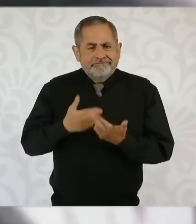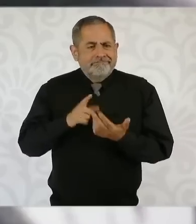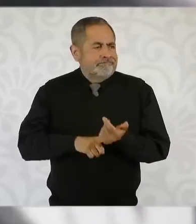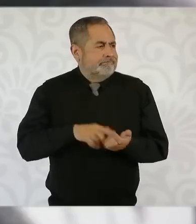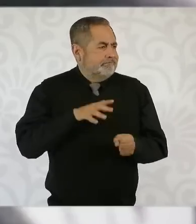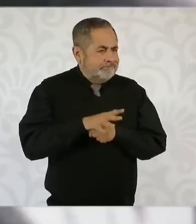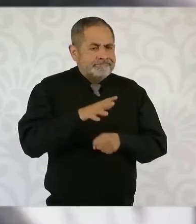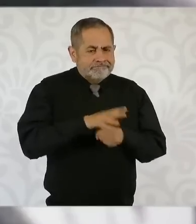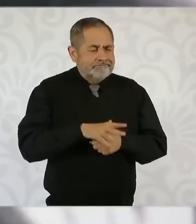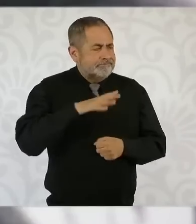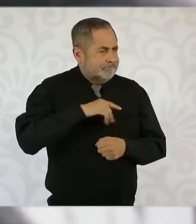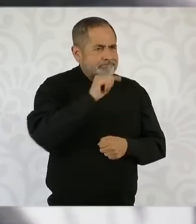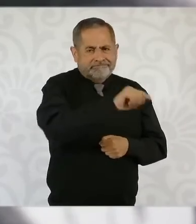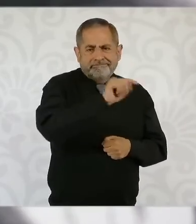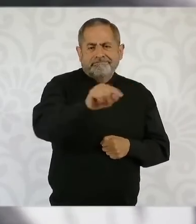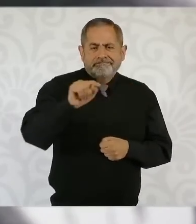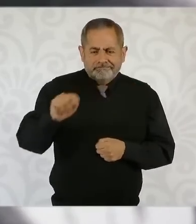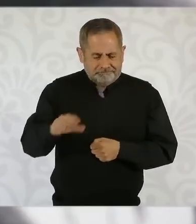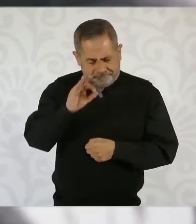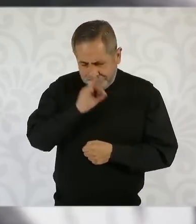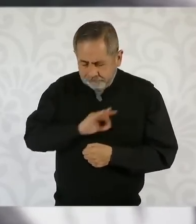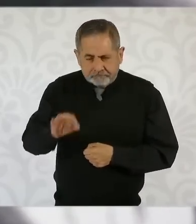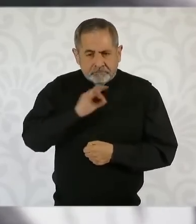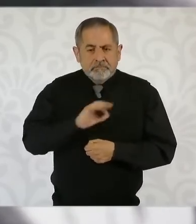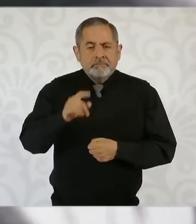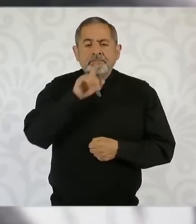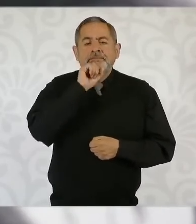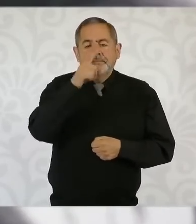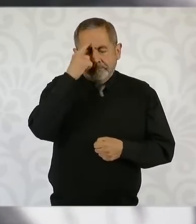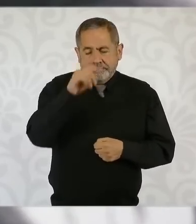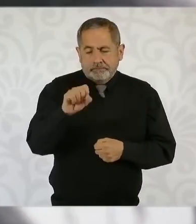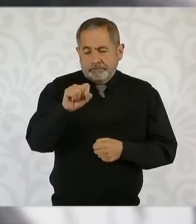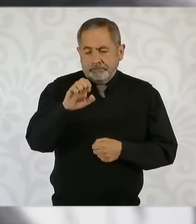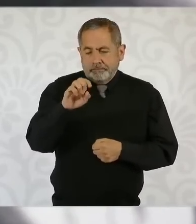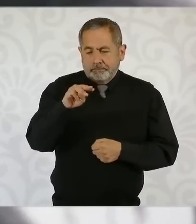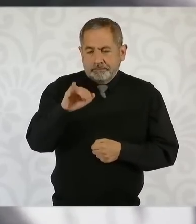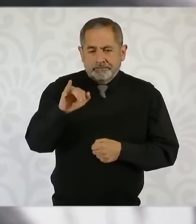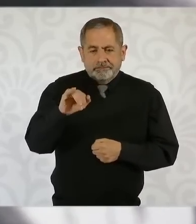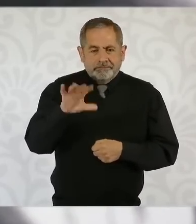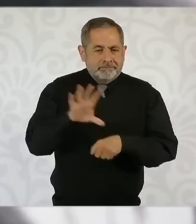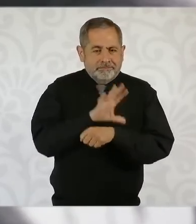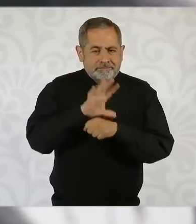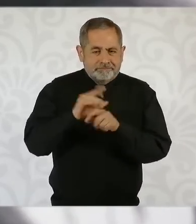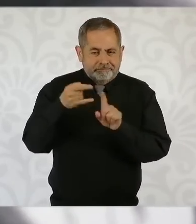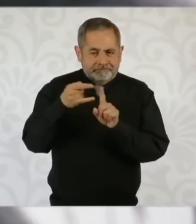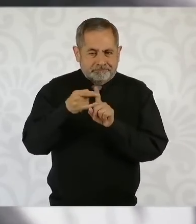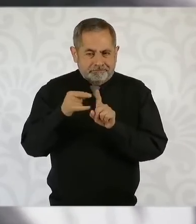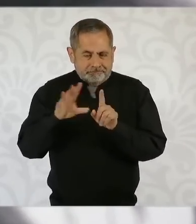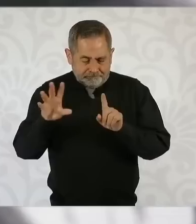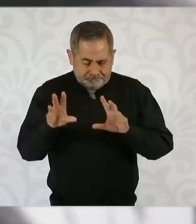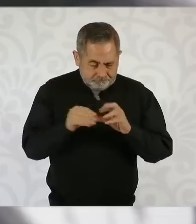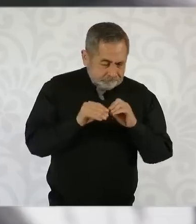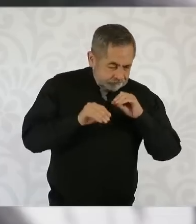desarrollar en México también para semiconductores de cierto de cierta gama de cierto tipo que siguen